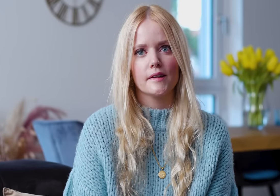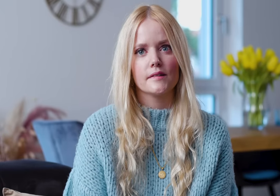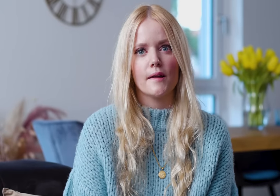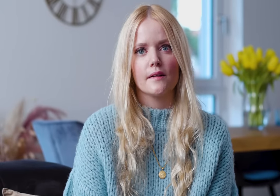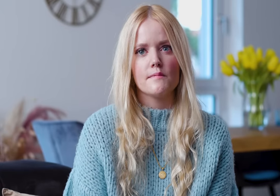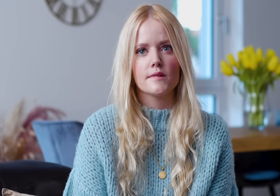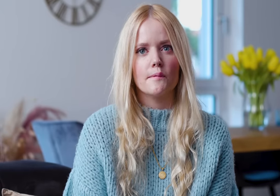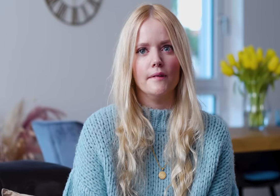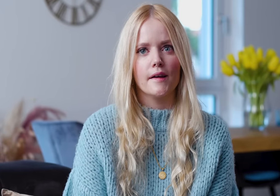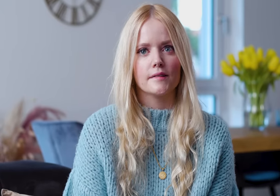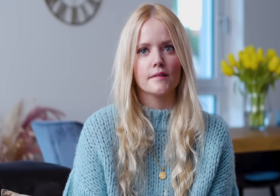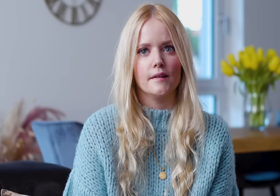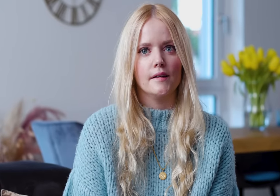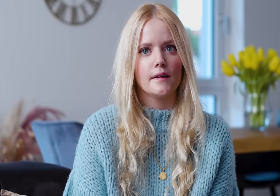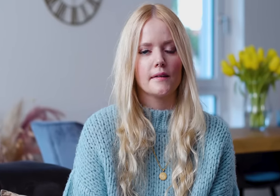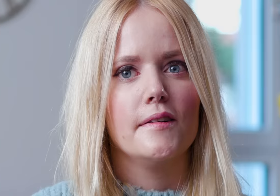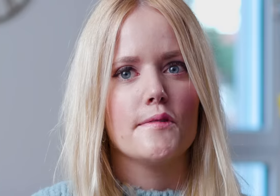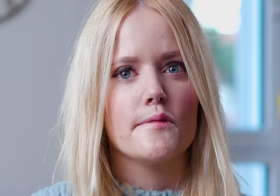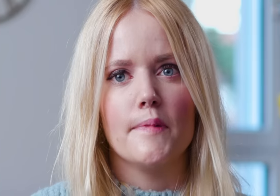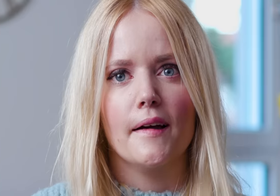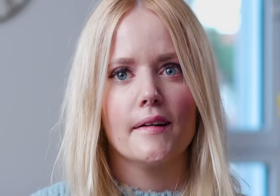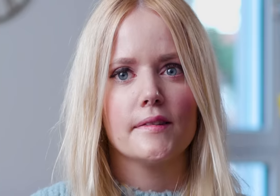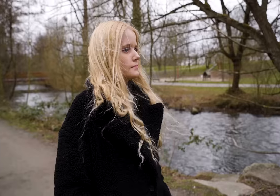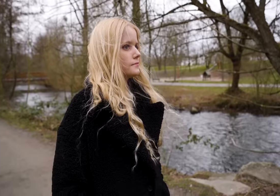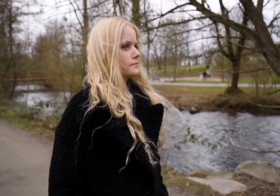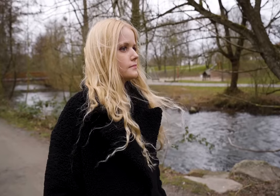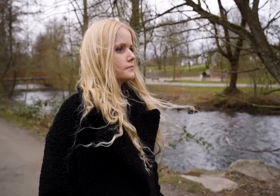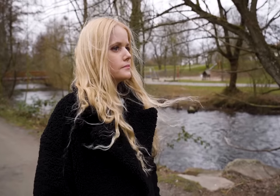dass man irgendwann mal taub wird, dass das dann endlich vorbei ist.